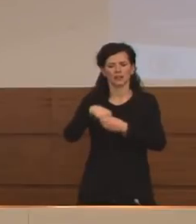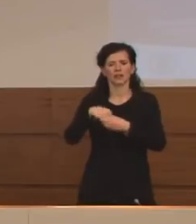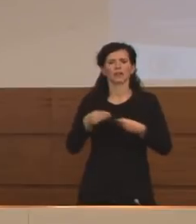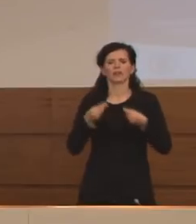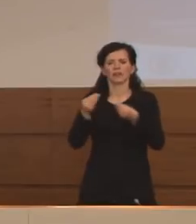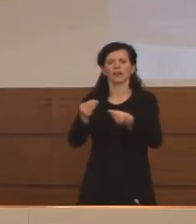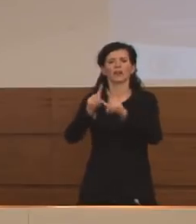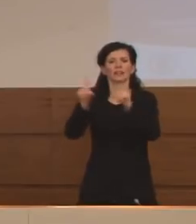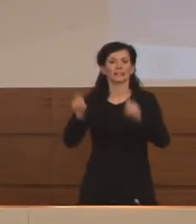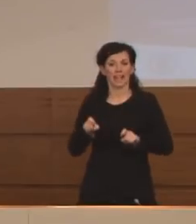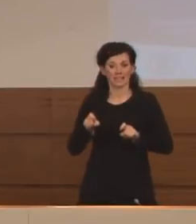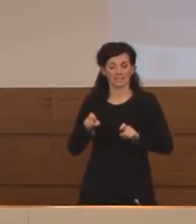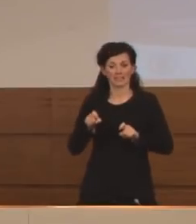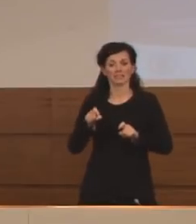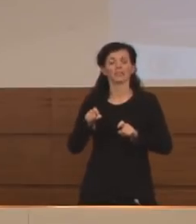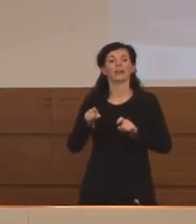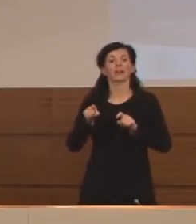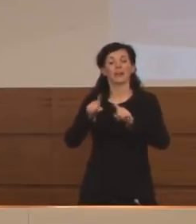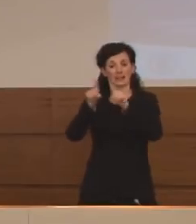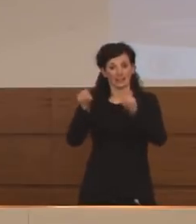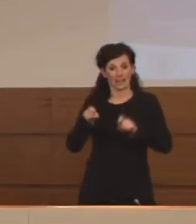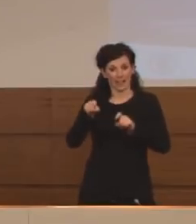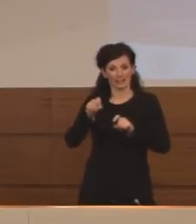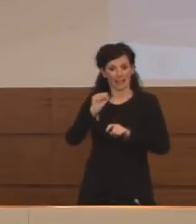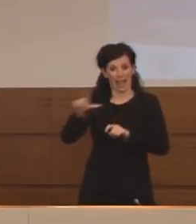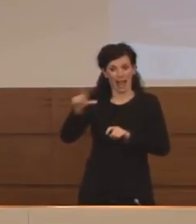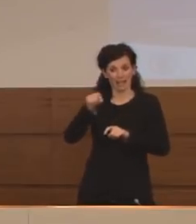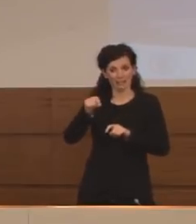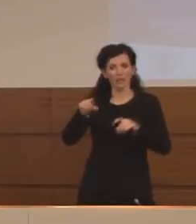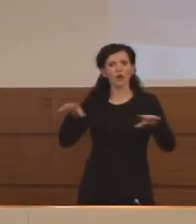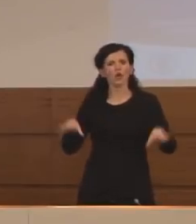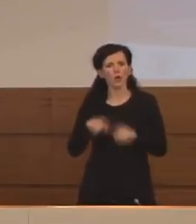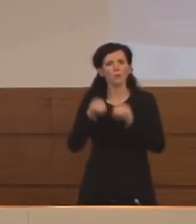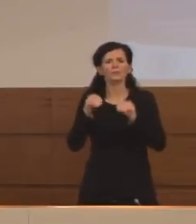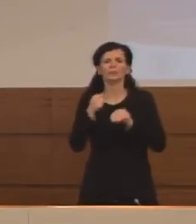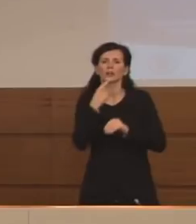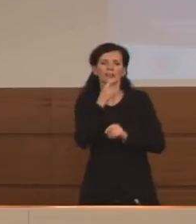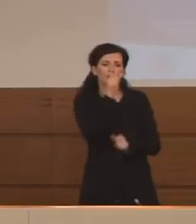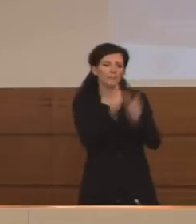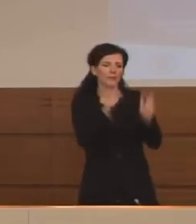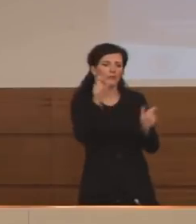a partire dalle persone che sono, diciamo più a rischio, fra virgolette.